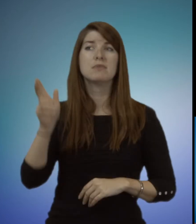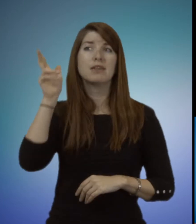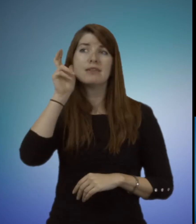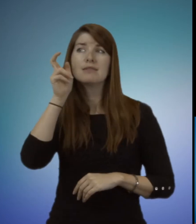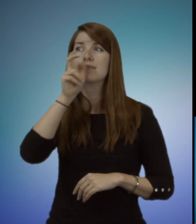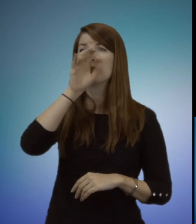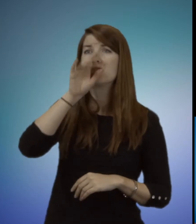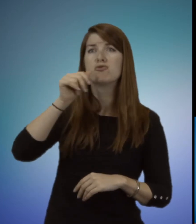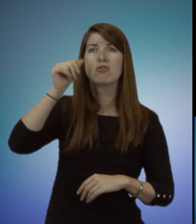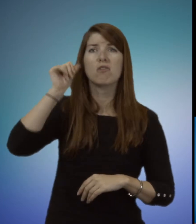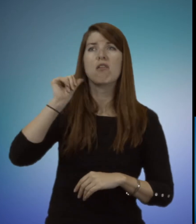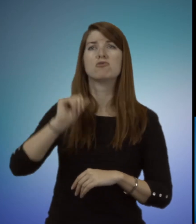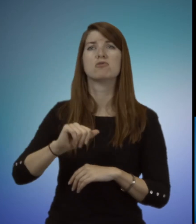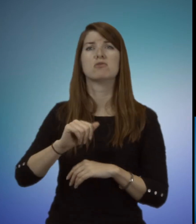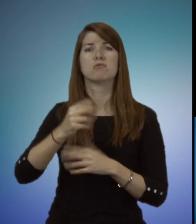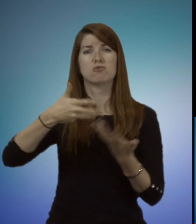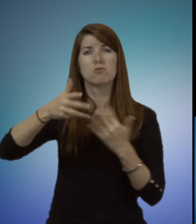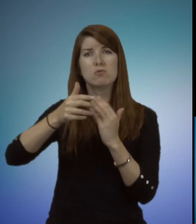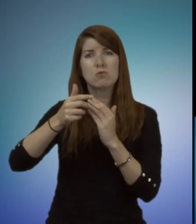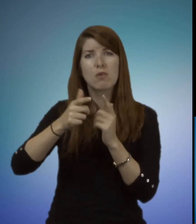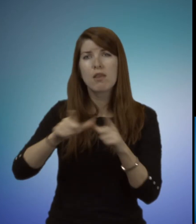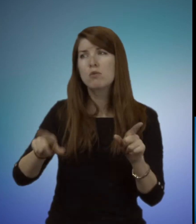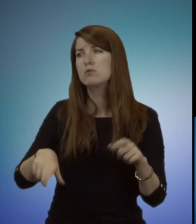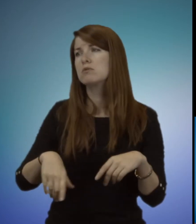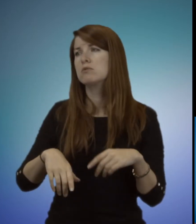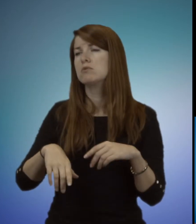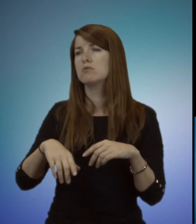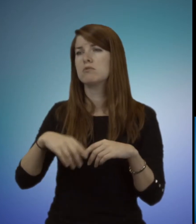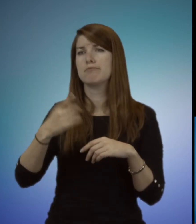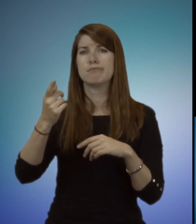audiología, el lenguaje pragmático, el idioma de signos americano.